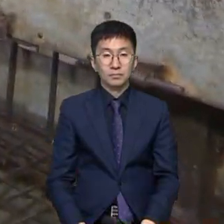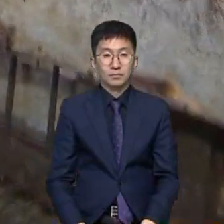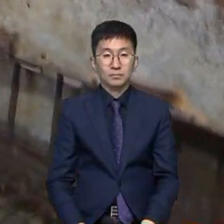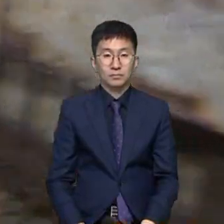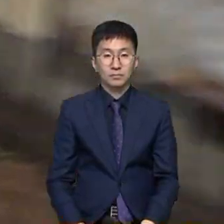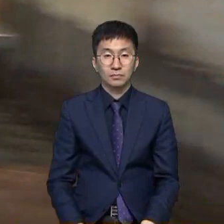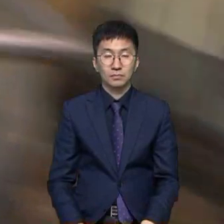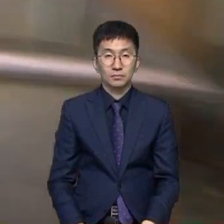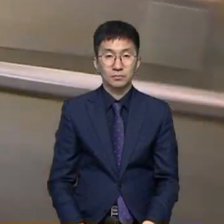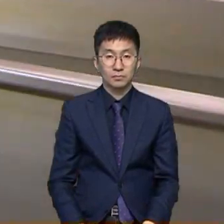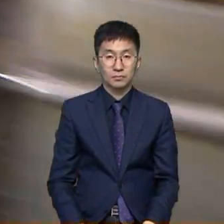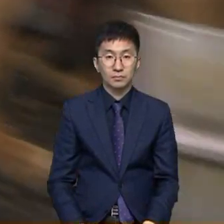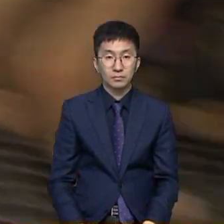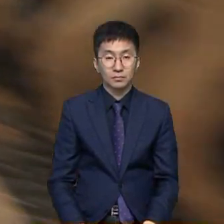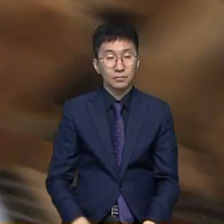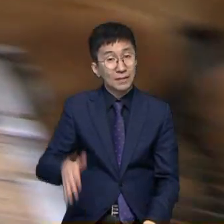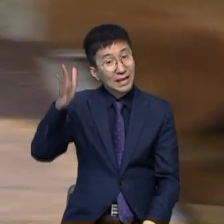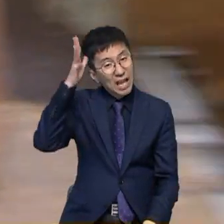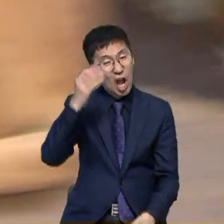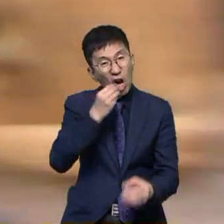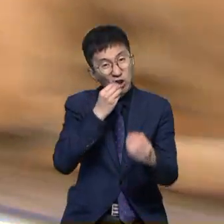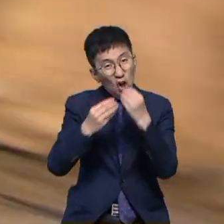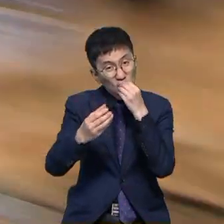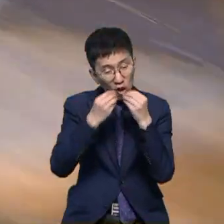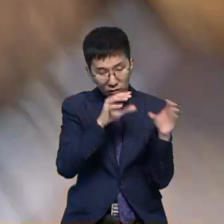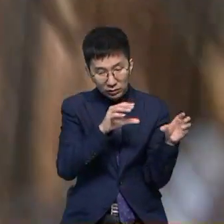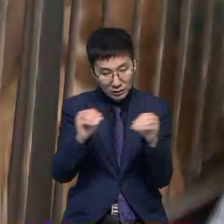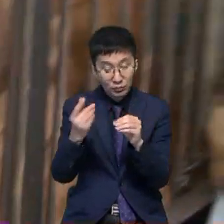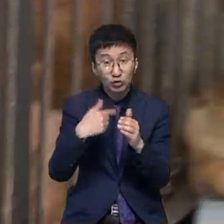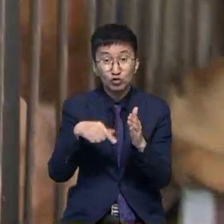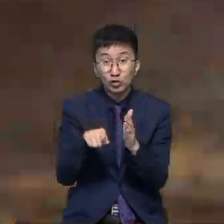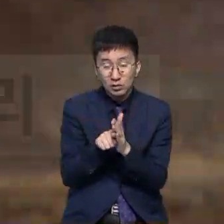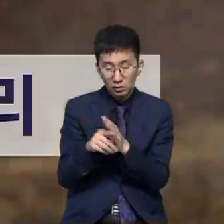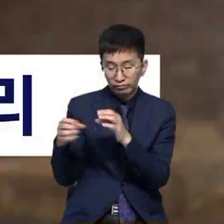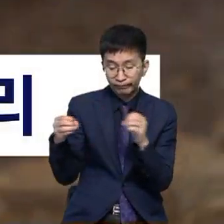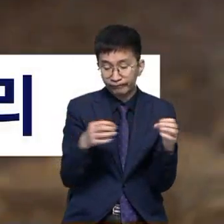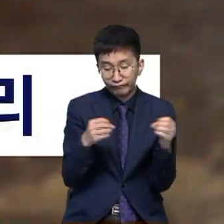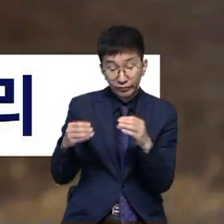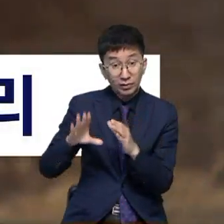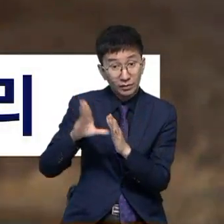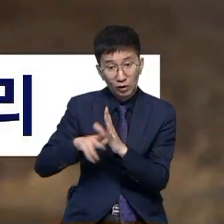(기자) 개 식용을 금지할지를 둘러싼 해묵은 논쟁을 놓고 여야가 모처럼 같은